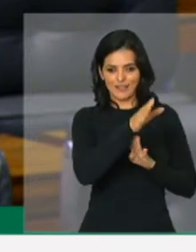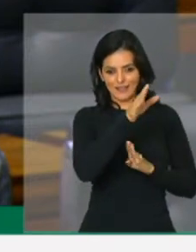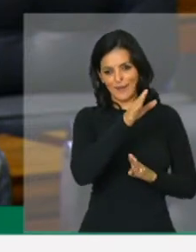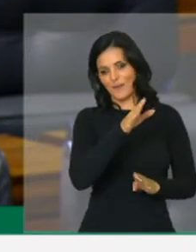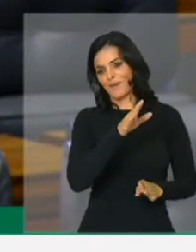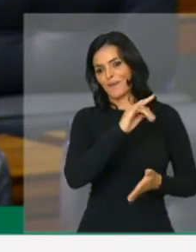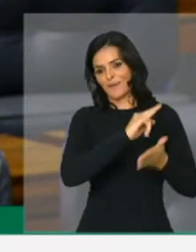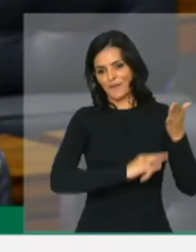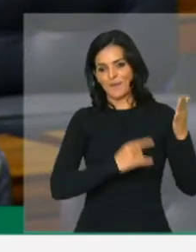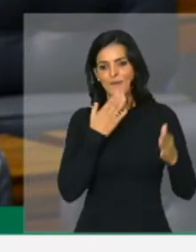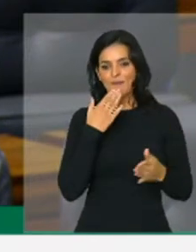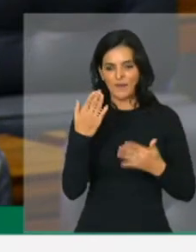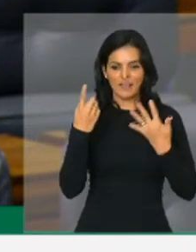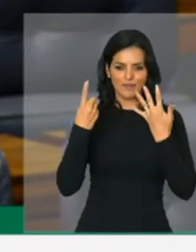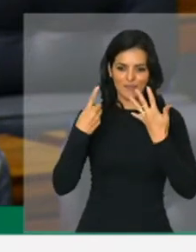LIBERDADE. -- [PRESIDENTE]: COMO